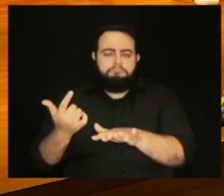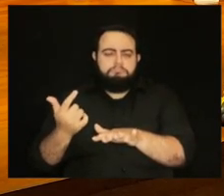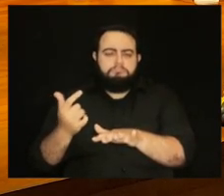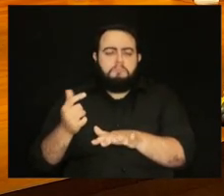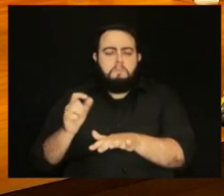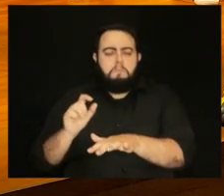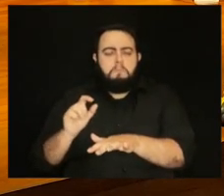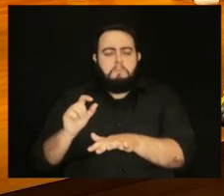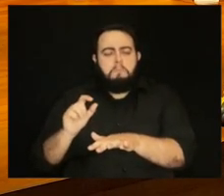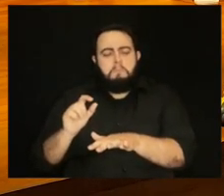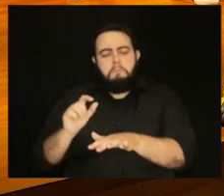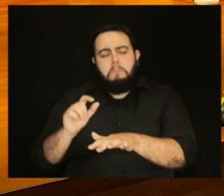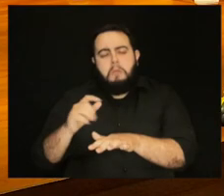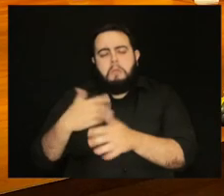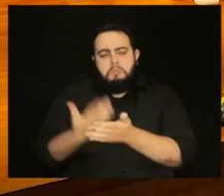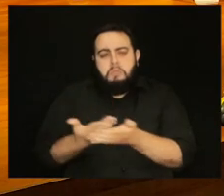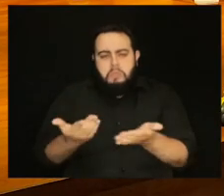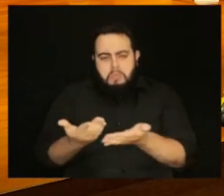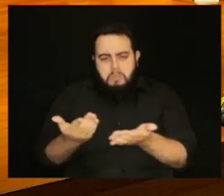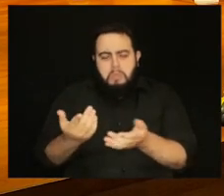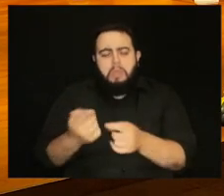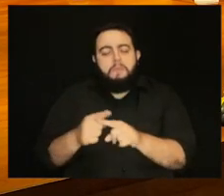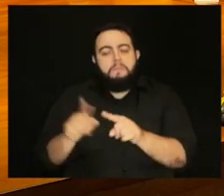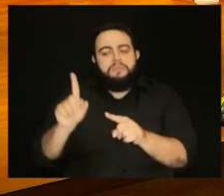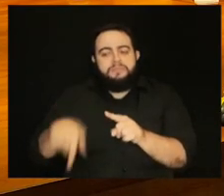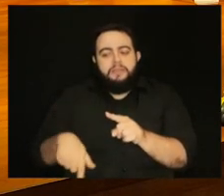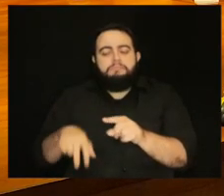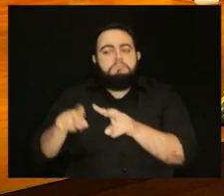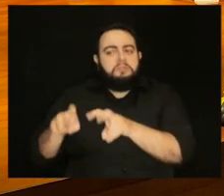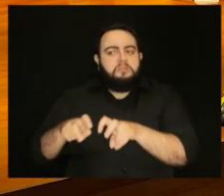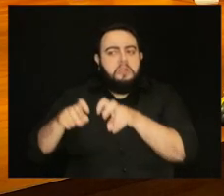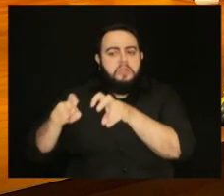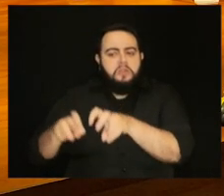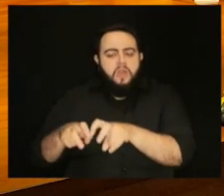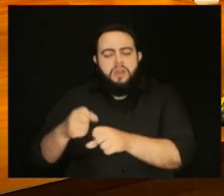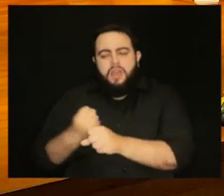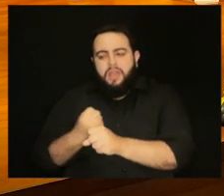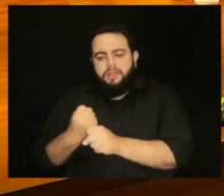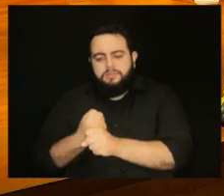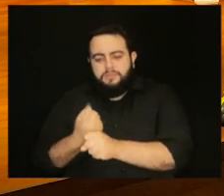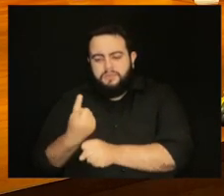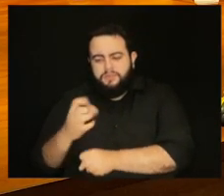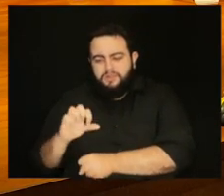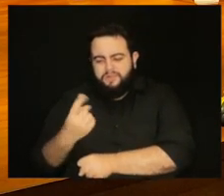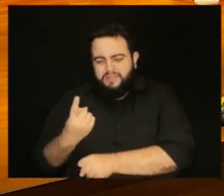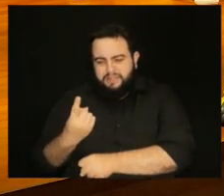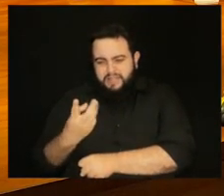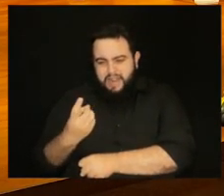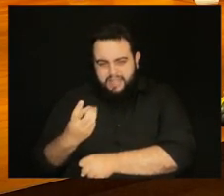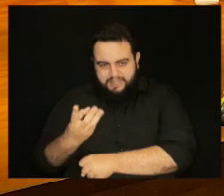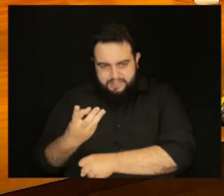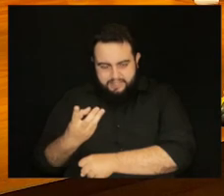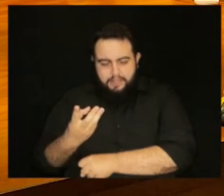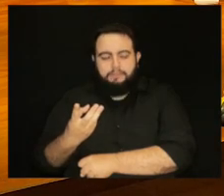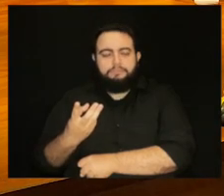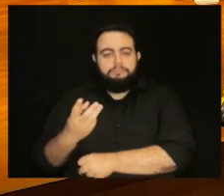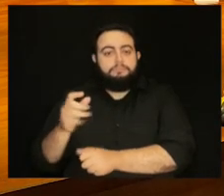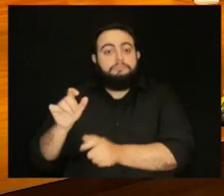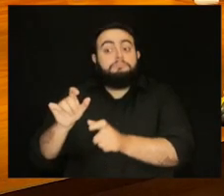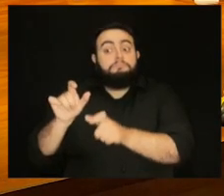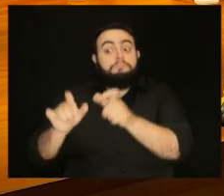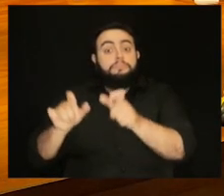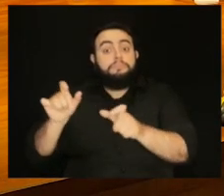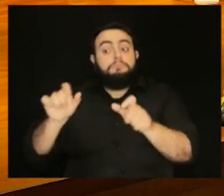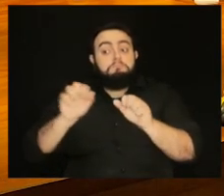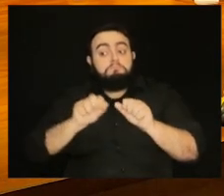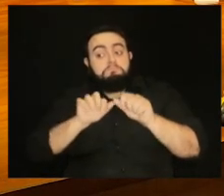era uma chácara na Glória, isso era interior no ano 1913 né. Então as pessoas iam para lá, ele